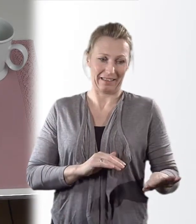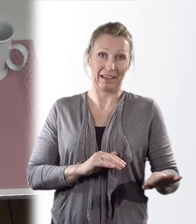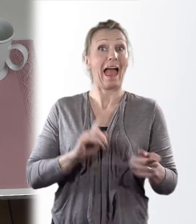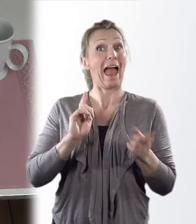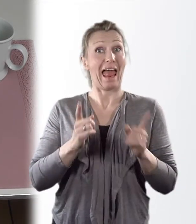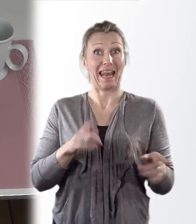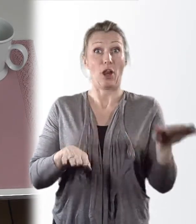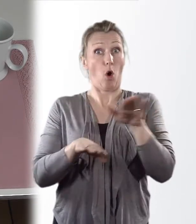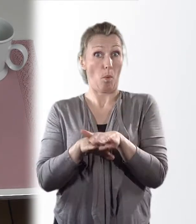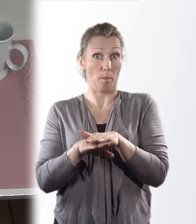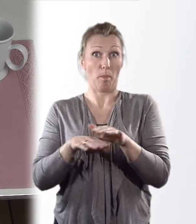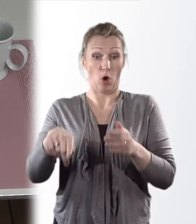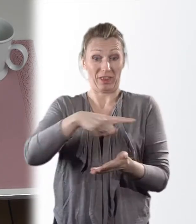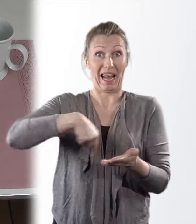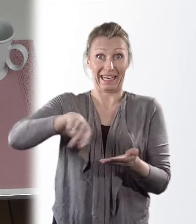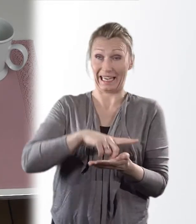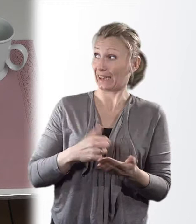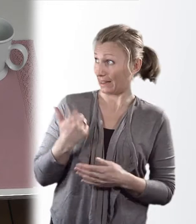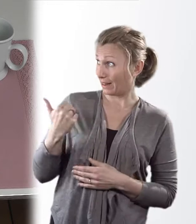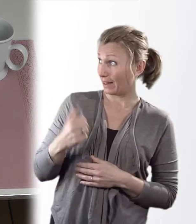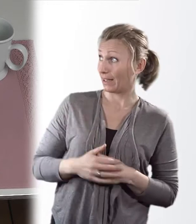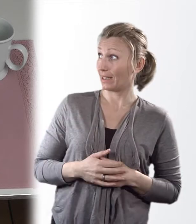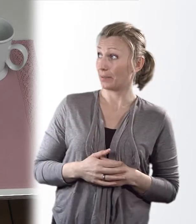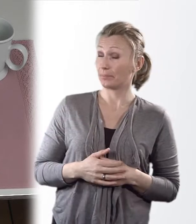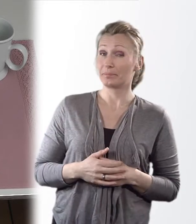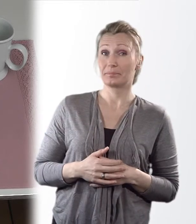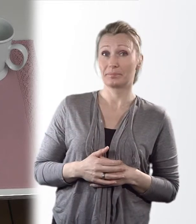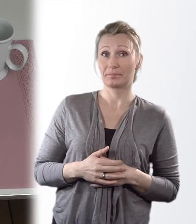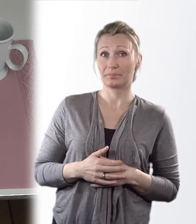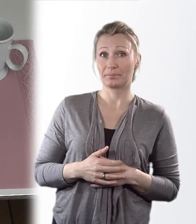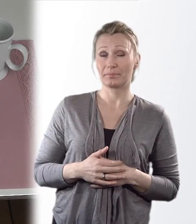Den kan også ligge oppå tallerkenen som her.